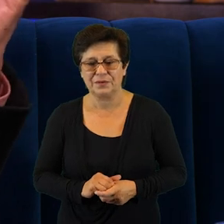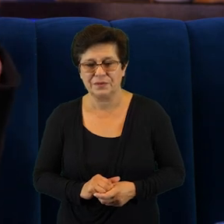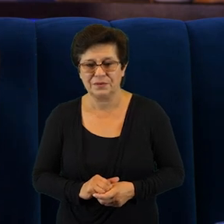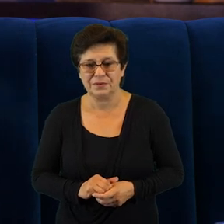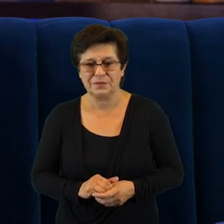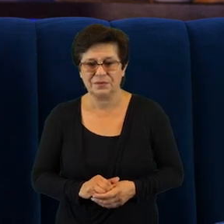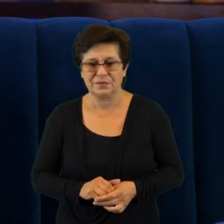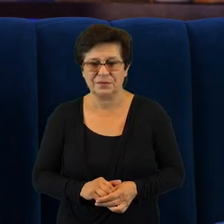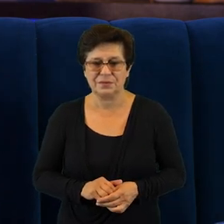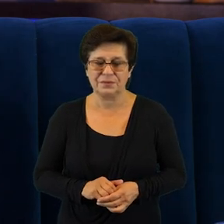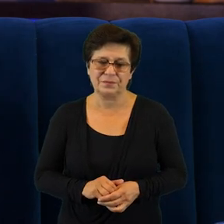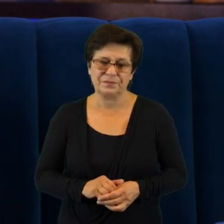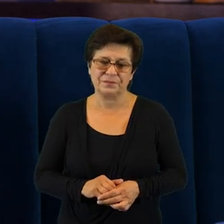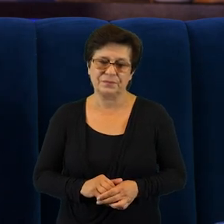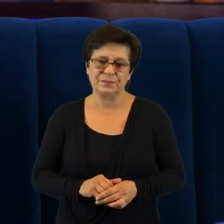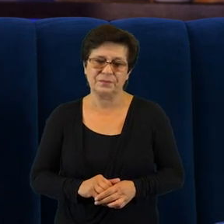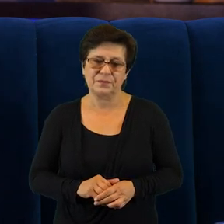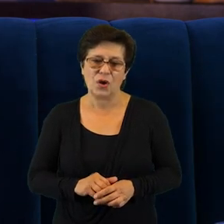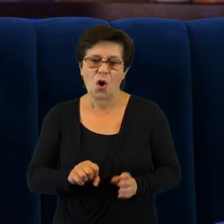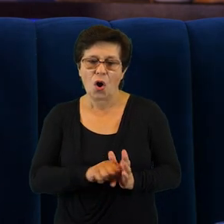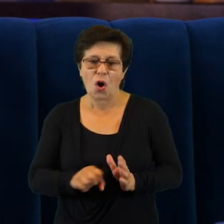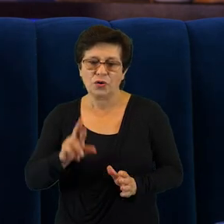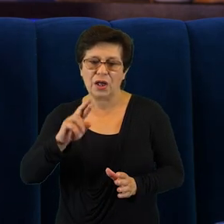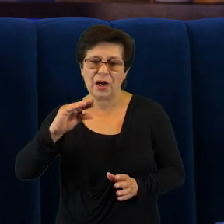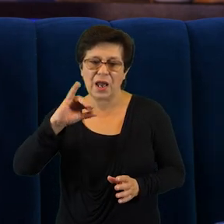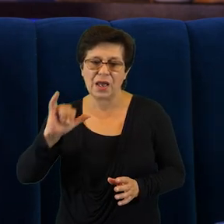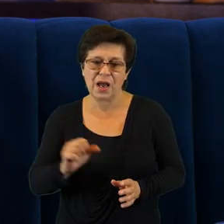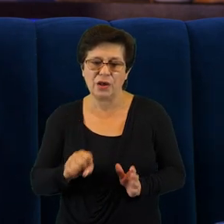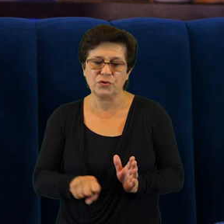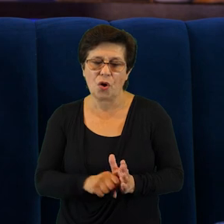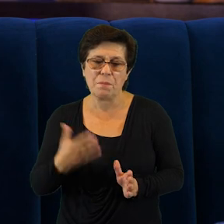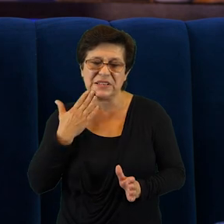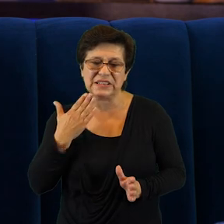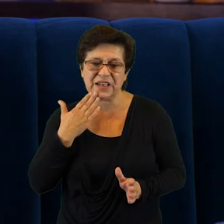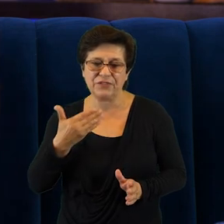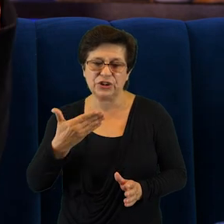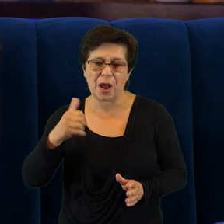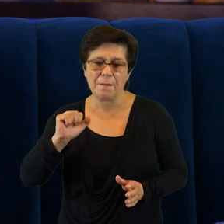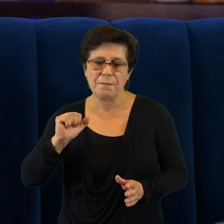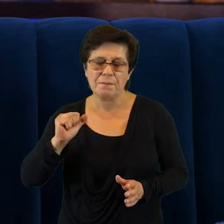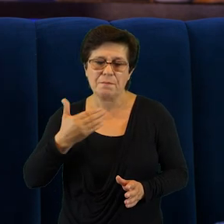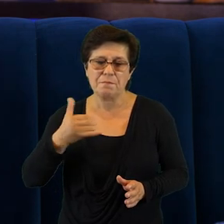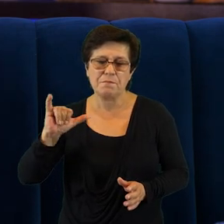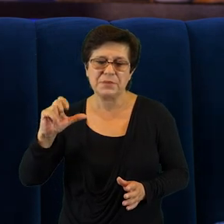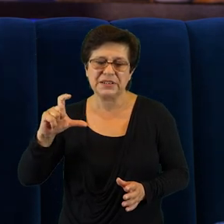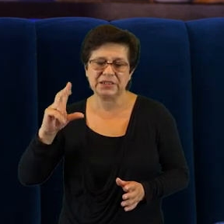"Słoń a sprawa polska od Reja do Mickiewicza..." rzekomo to napisała Desdemona Duś. No ale był Stanisław Barańczak